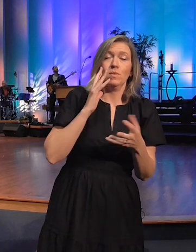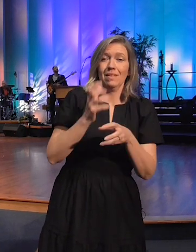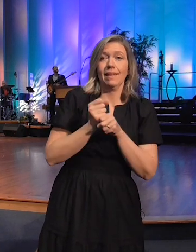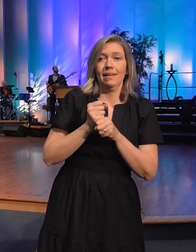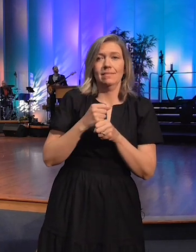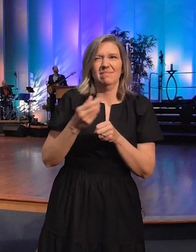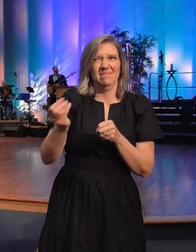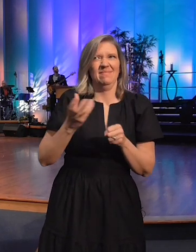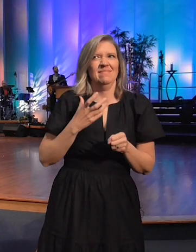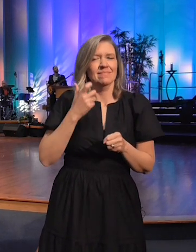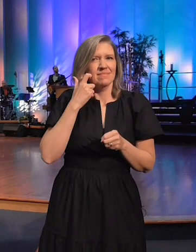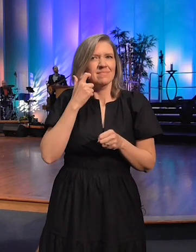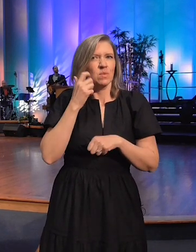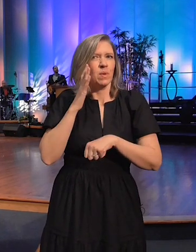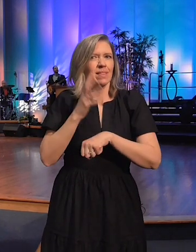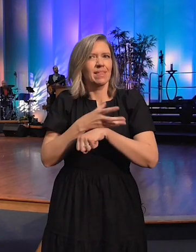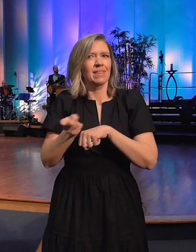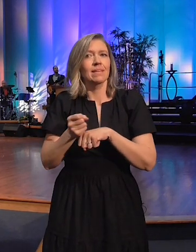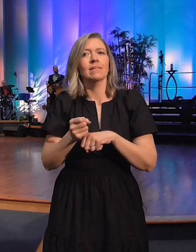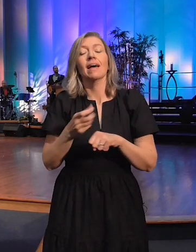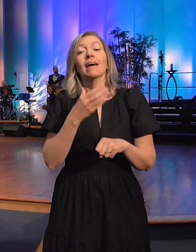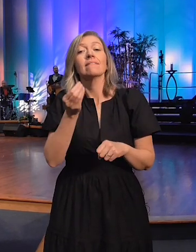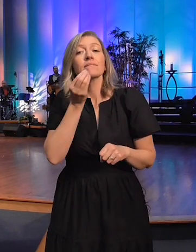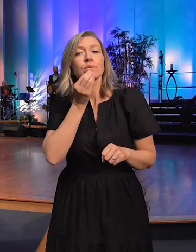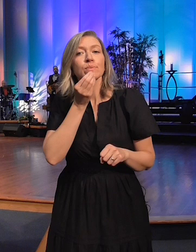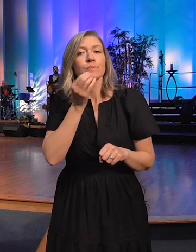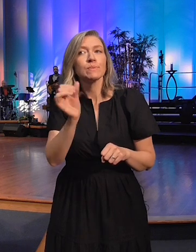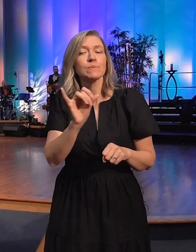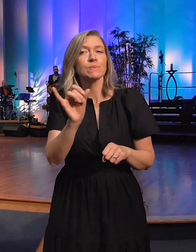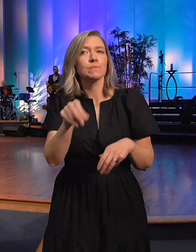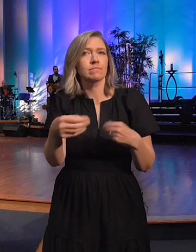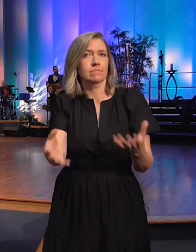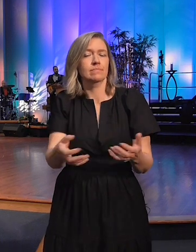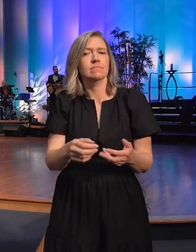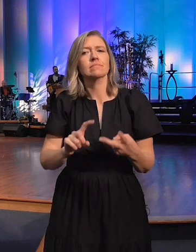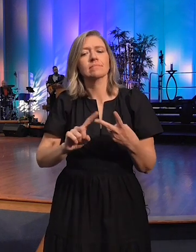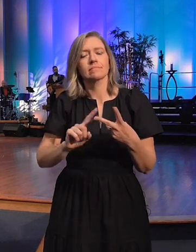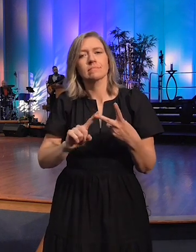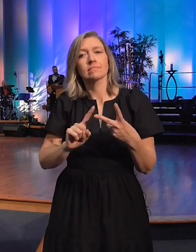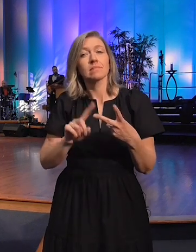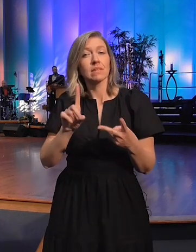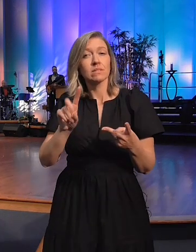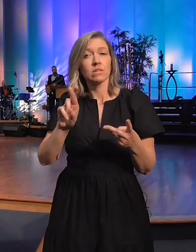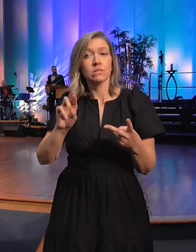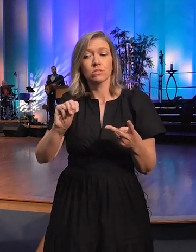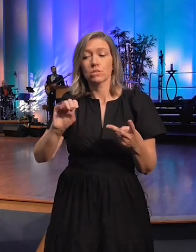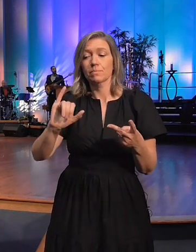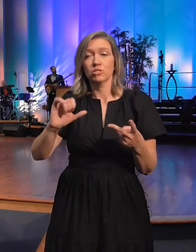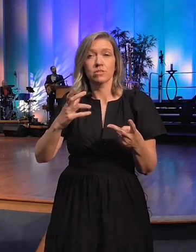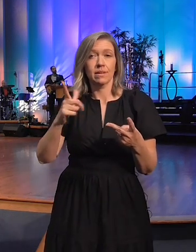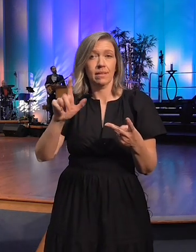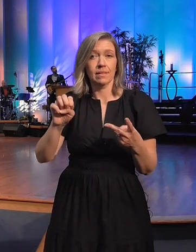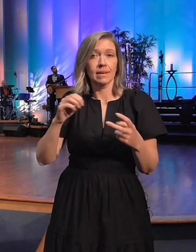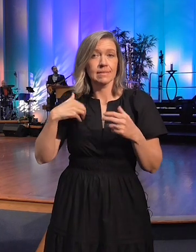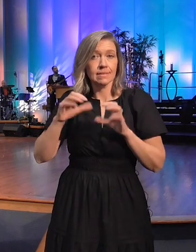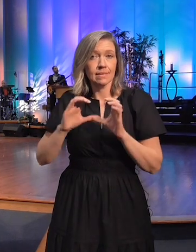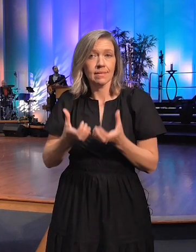y ellos también tienen algo de comida. En segundo lugar, la Dra. Michelle tiene una clase sobre el poder de pertenencia que comienza este